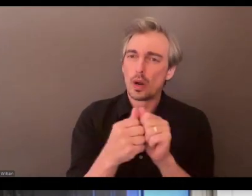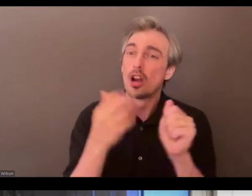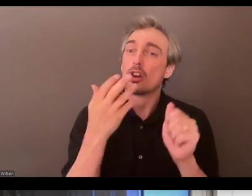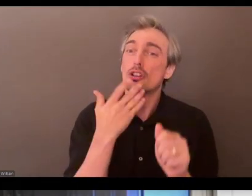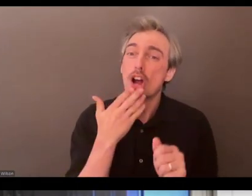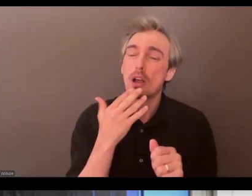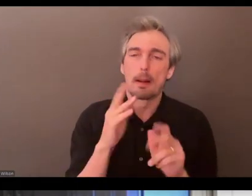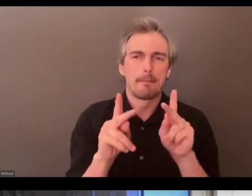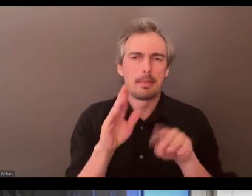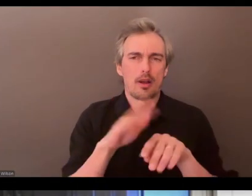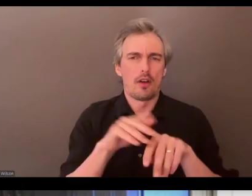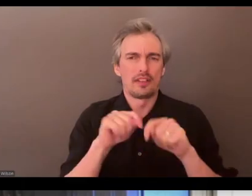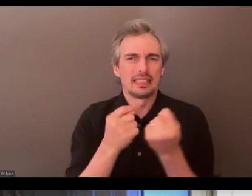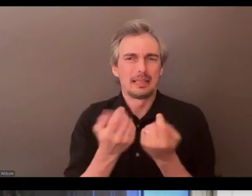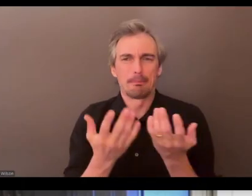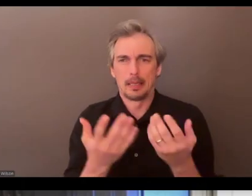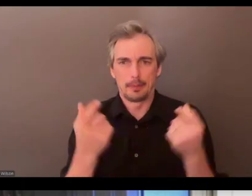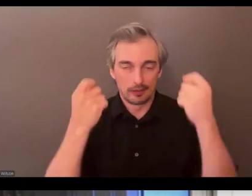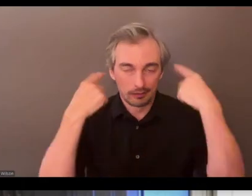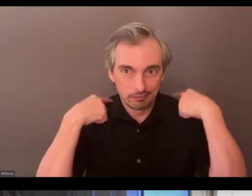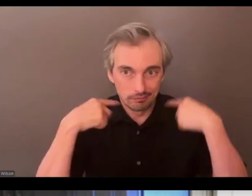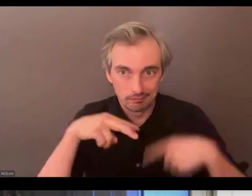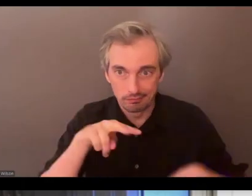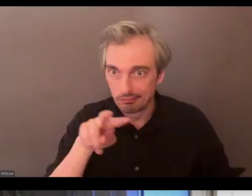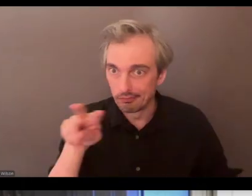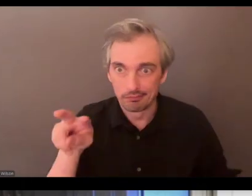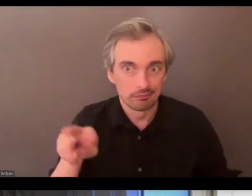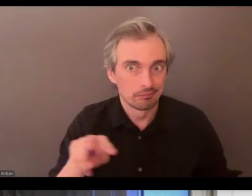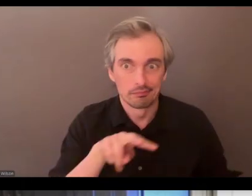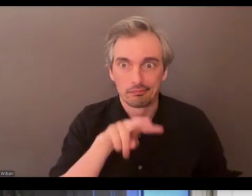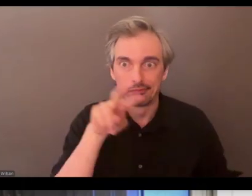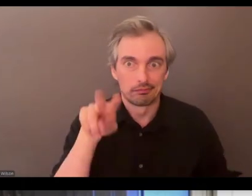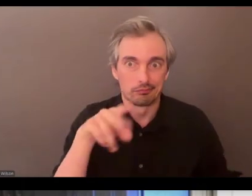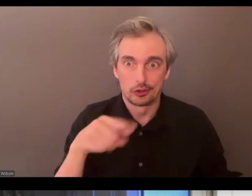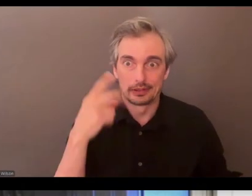バ ーがどの製品を示しているのかを理解できないかもしれません。